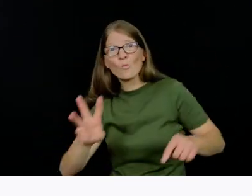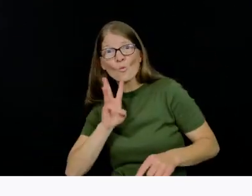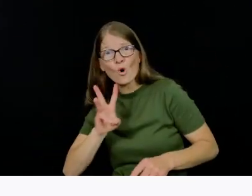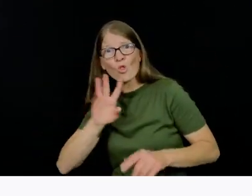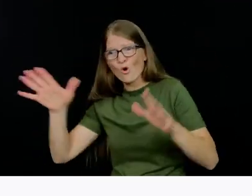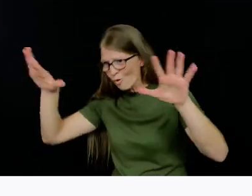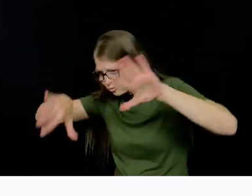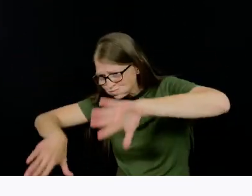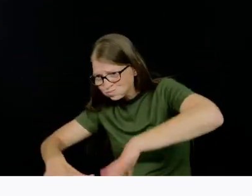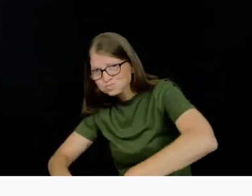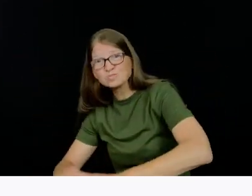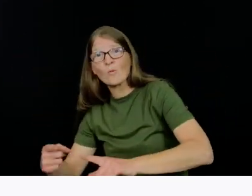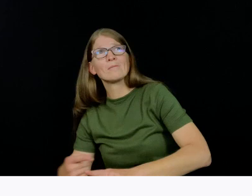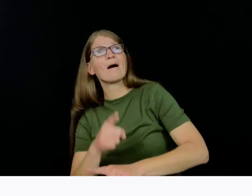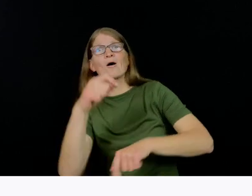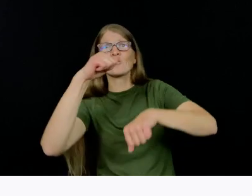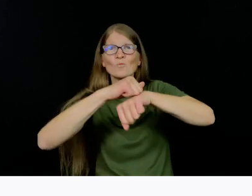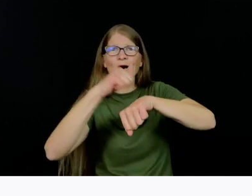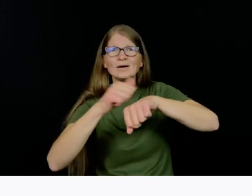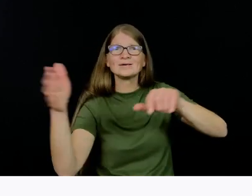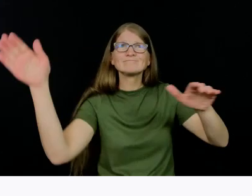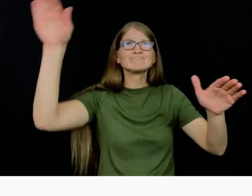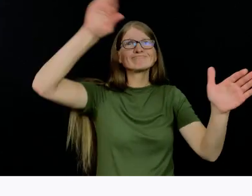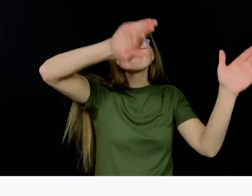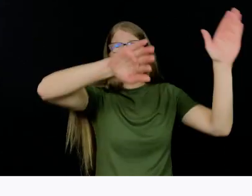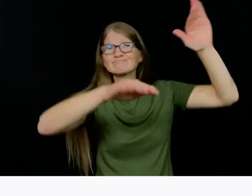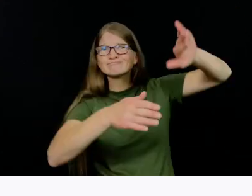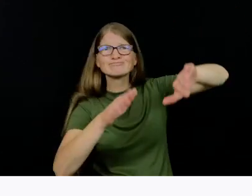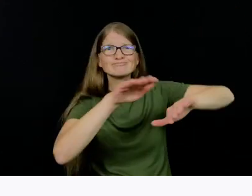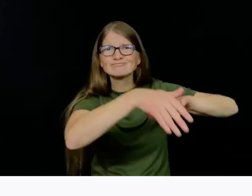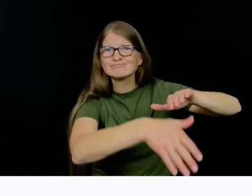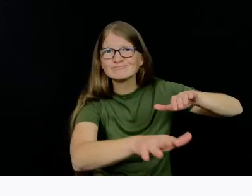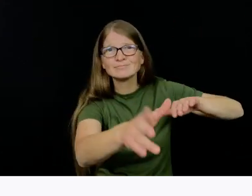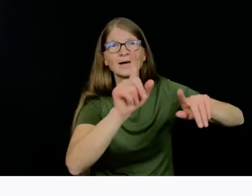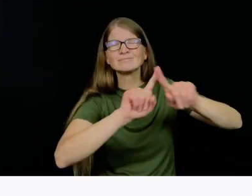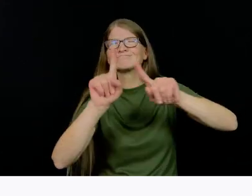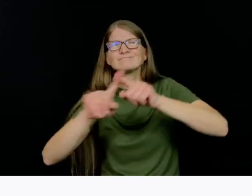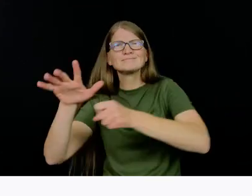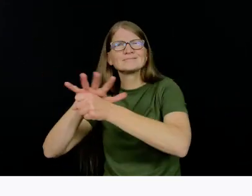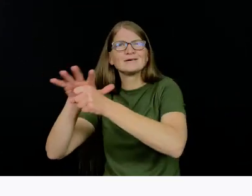وغراند كانيون، والكثير من الوجهات الأخرى من بين الطرق الأخرى التي نتيح بها معلومات من العالم الحقيقي